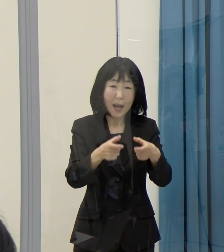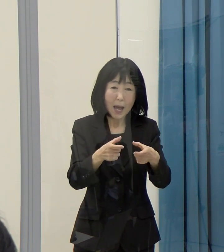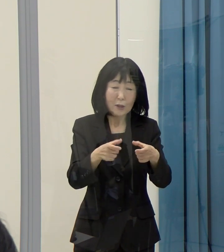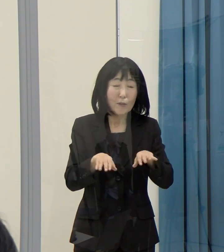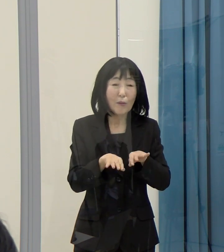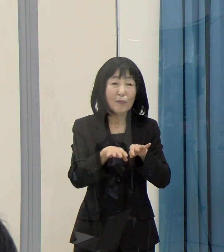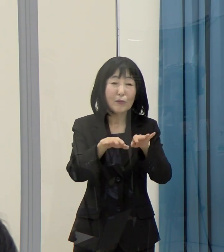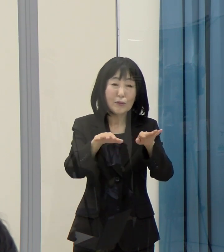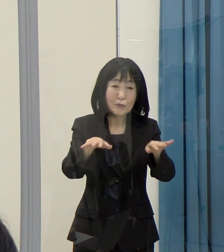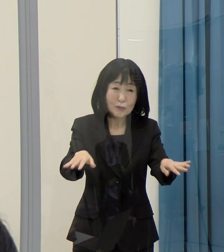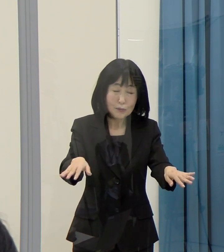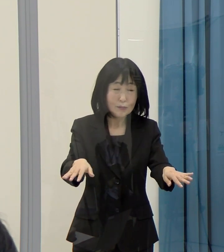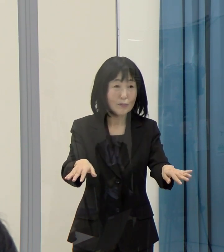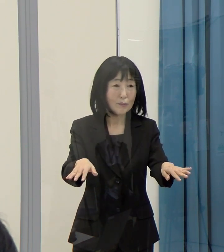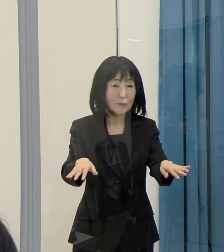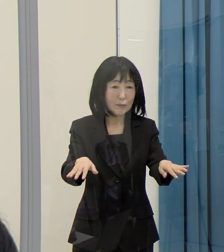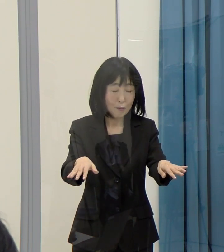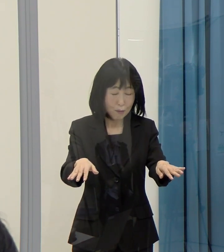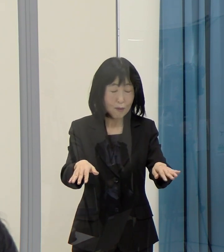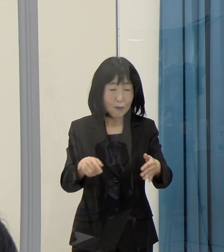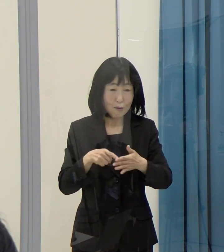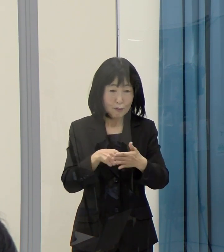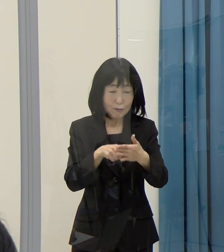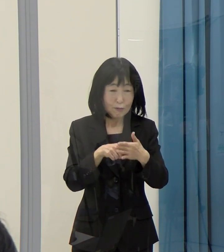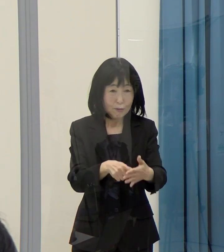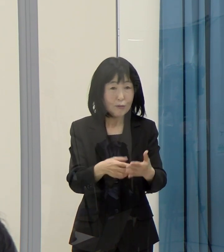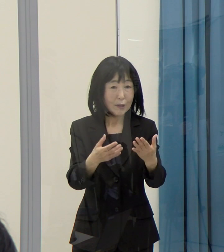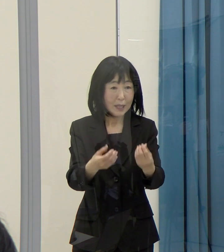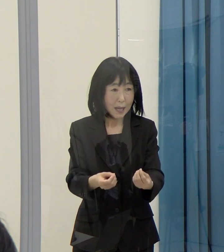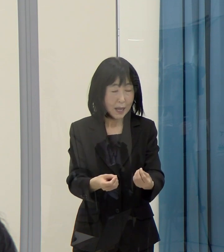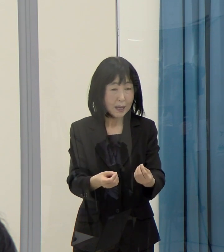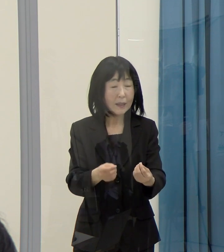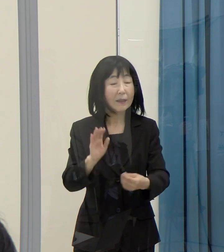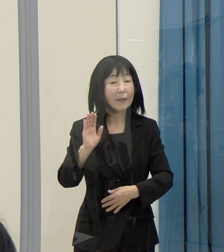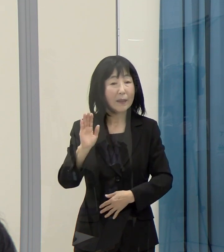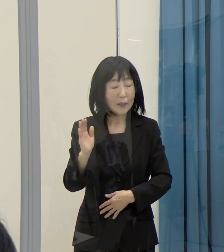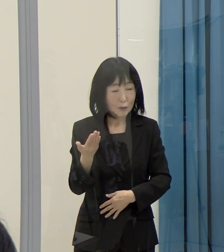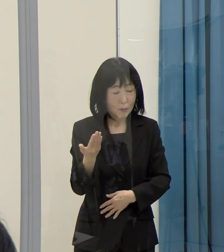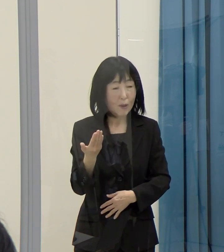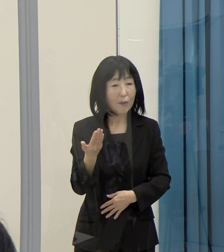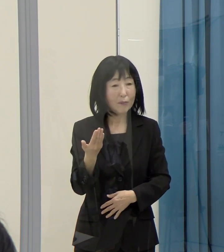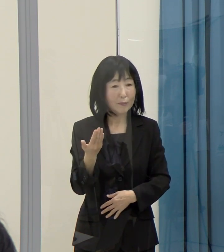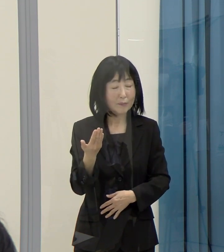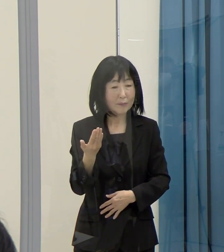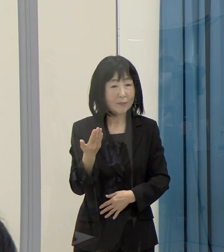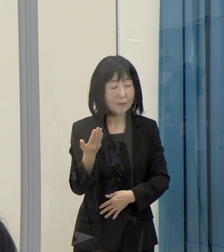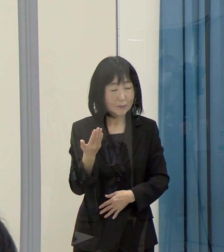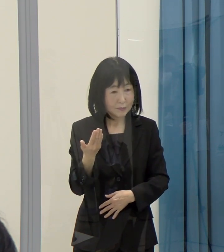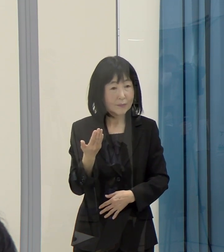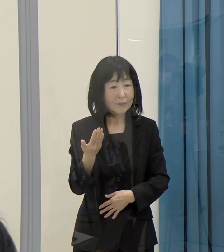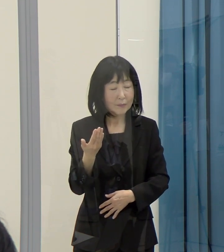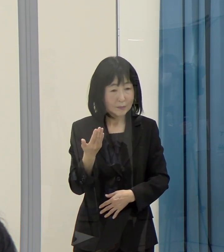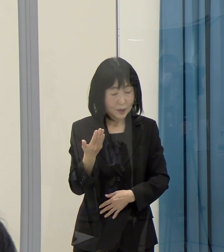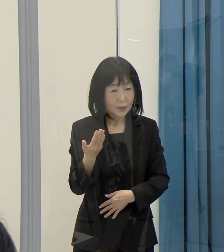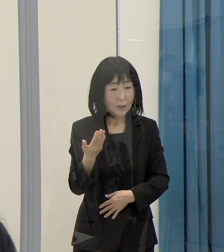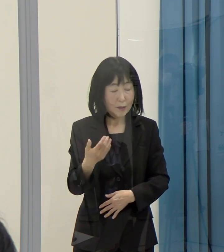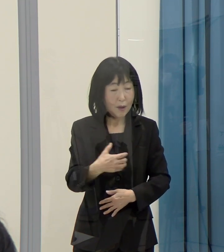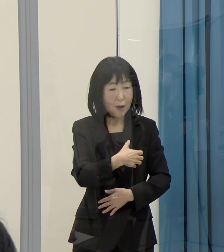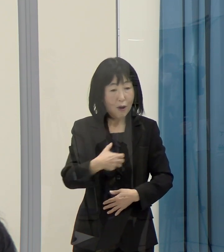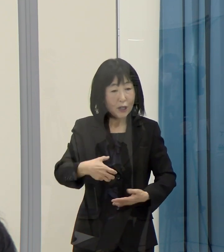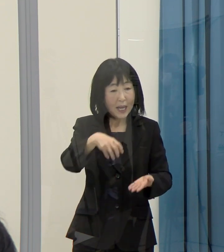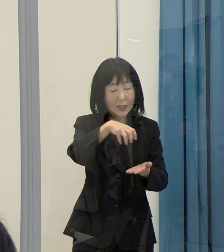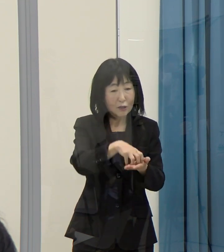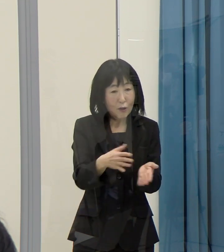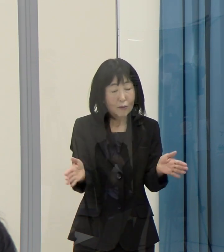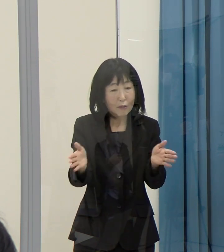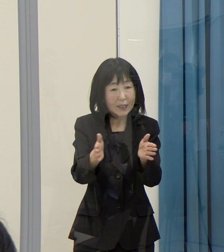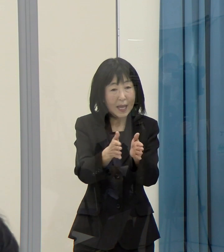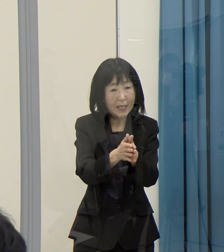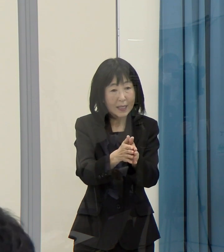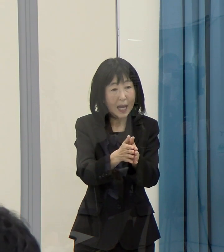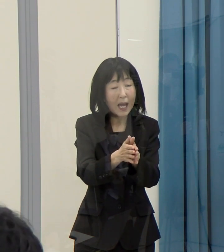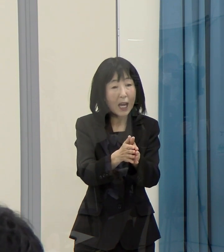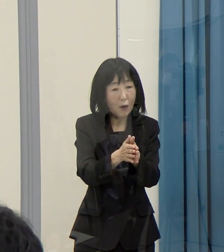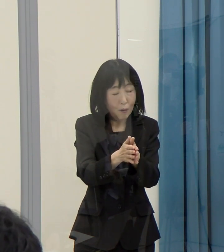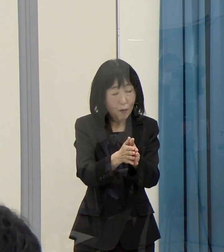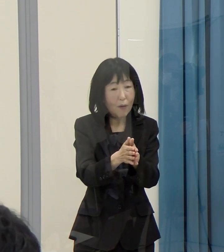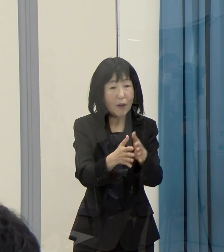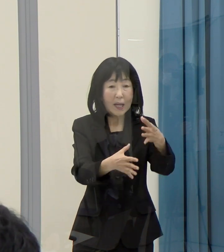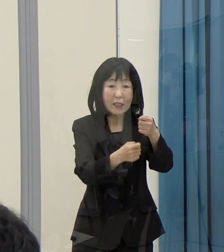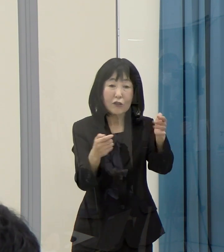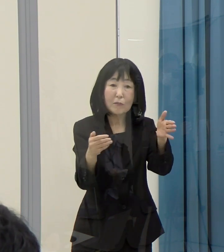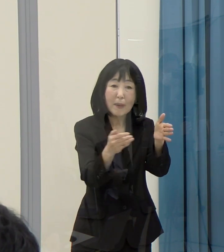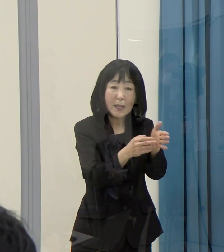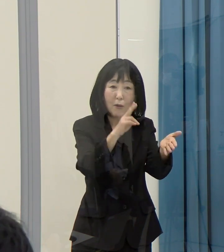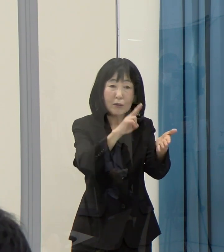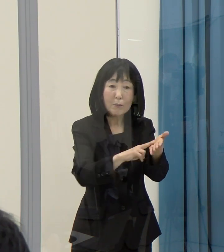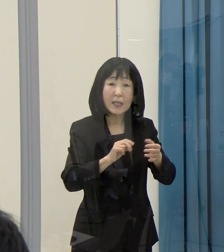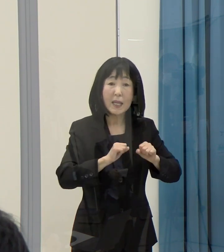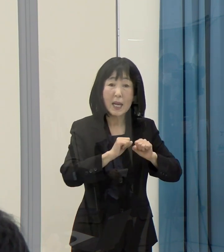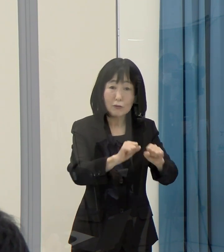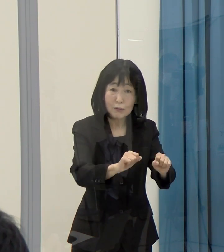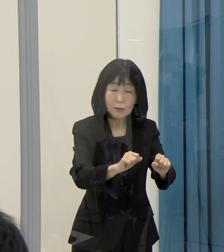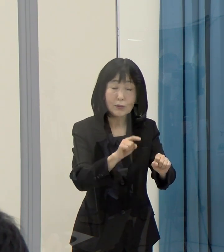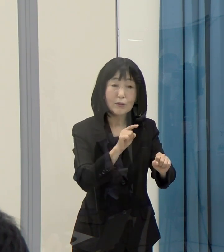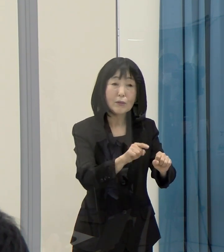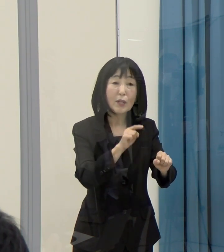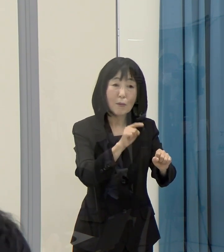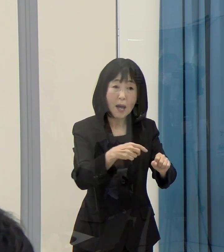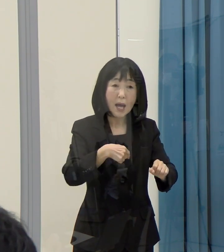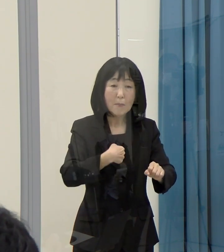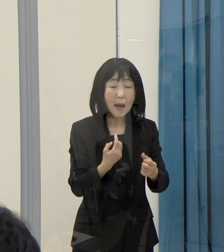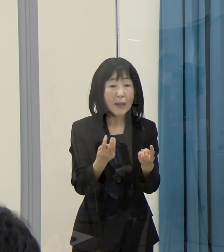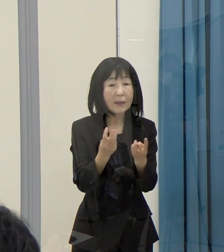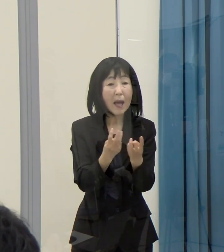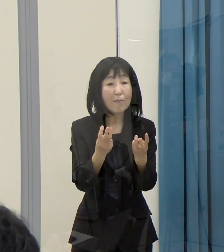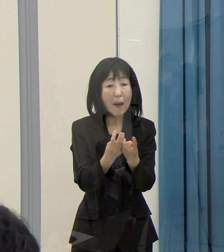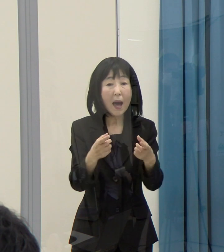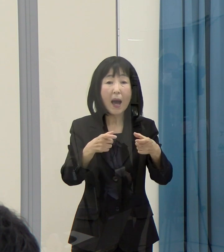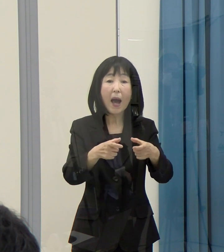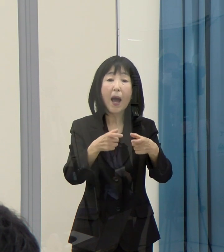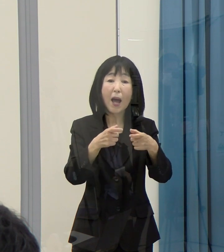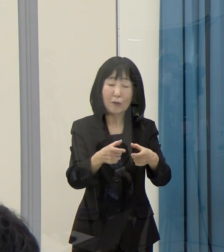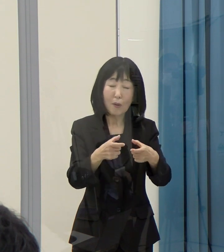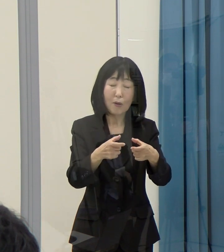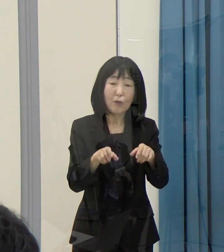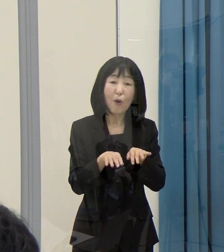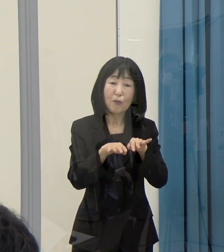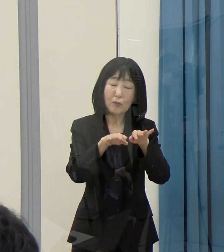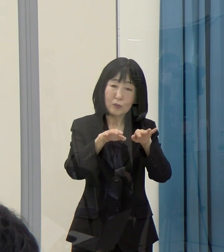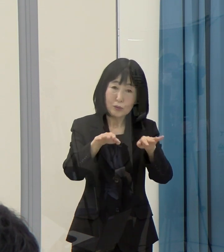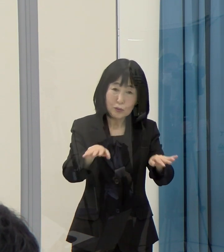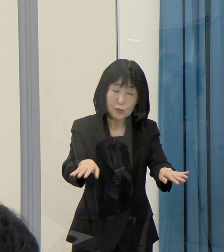いずれにしても一体化を一定の期限を設けて行うのであれば、マイナンバーカードの普及をしっかり図っていかなければいけないと思います。